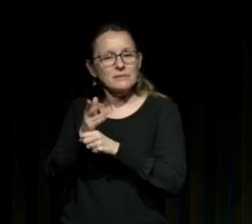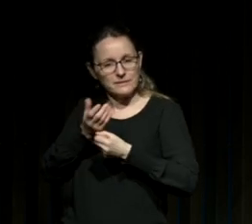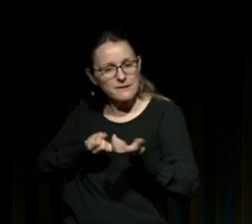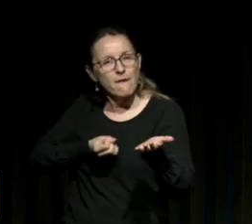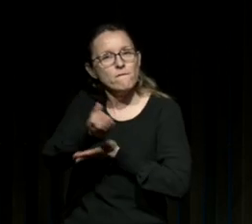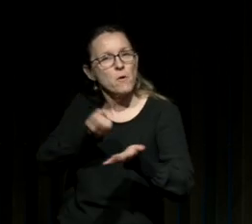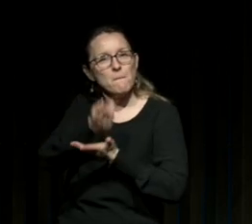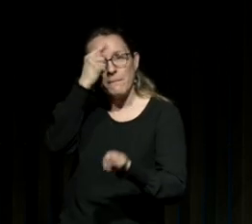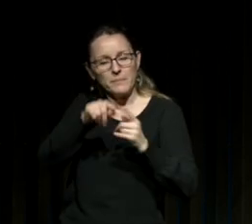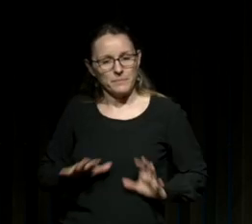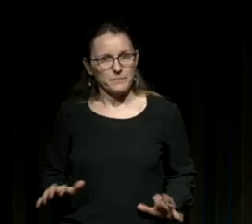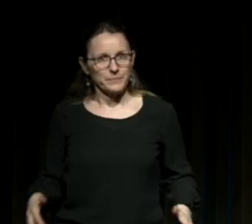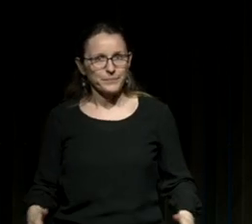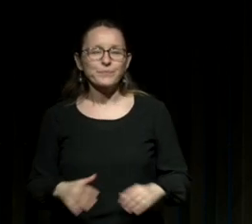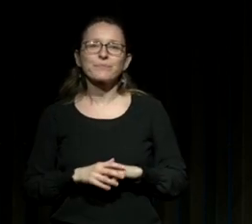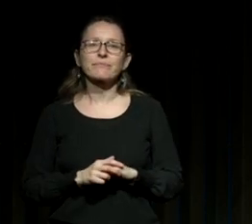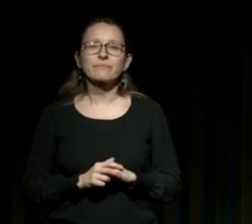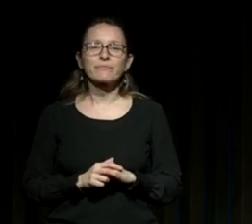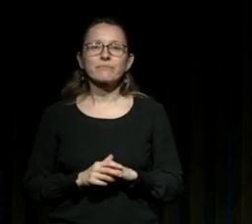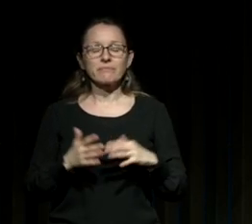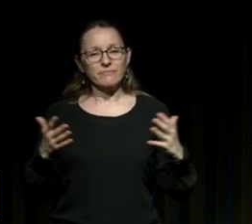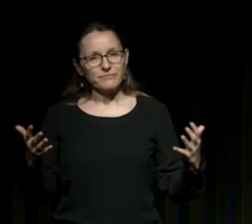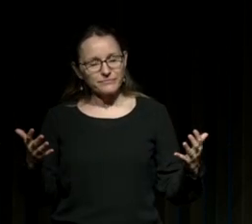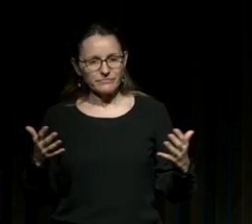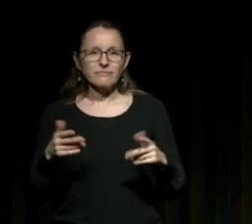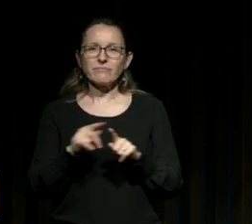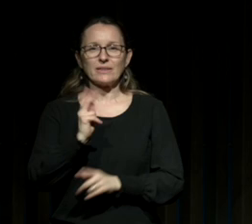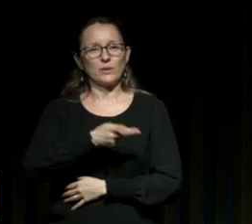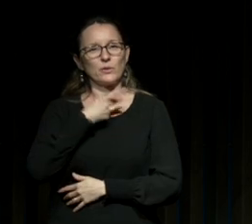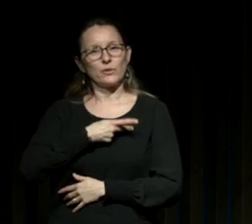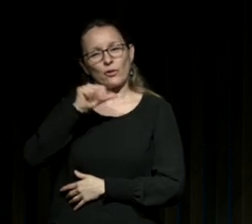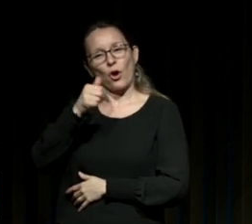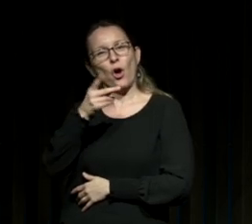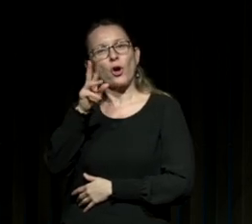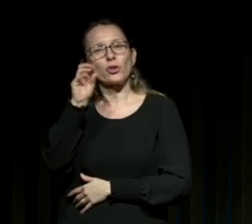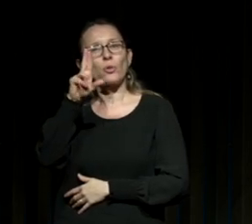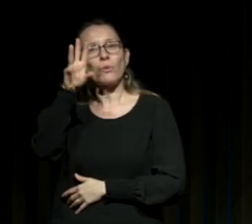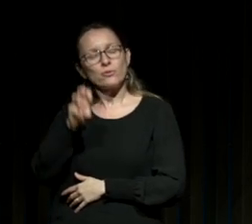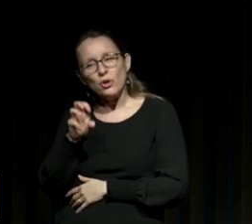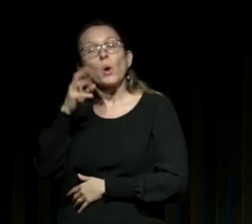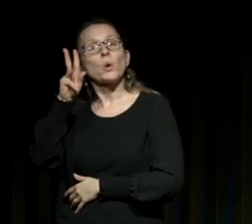et je vais citer le docteur andrew godard qui est président du royal college de médecine à